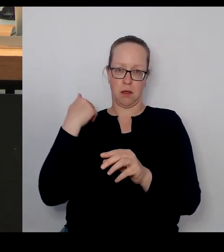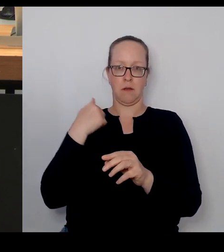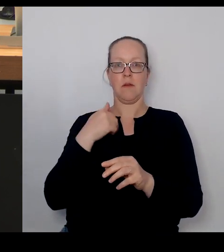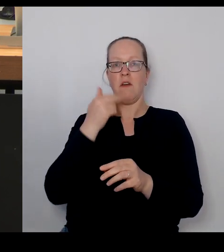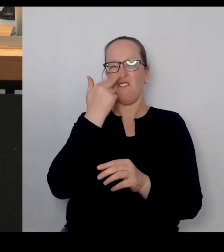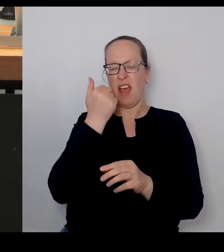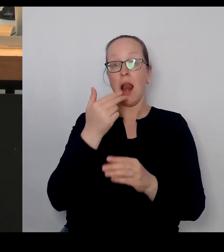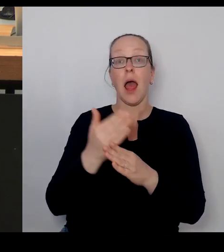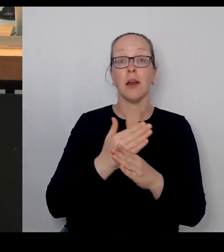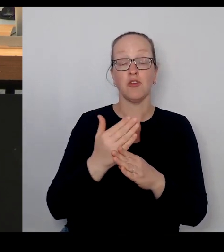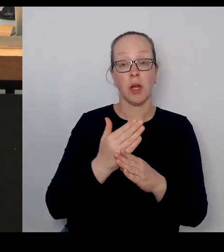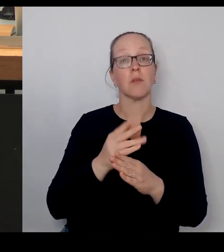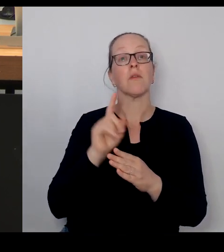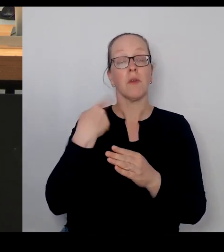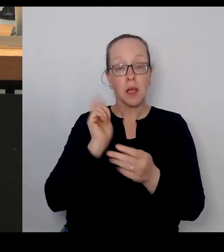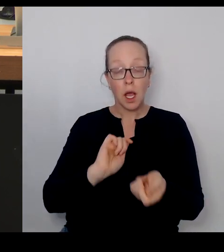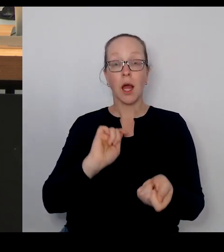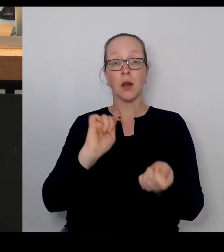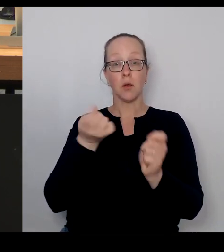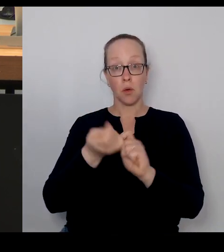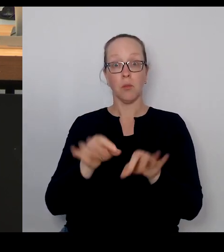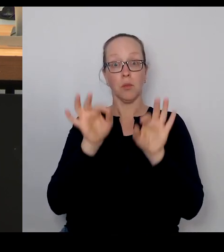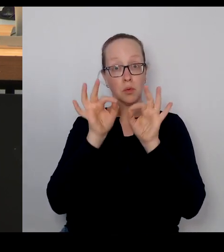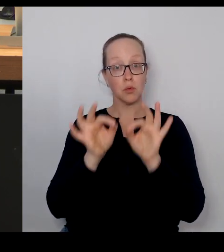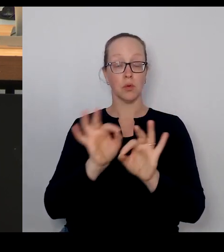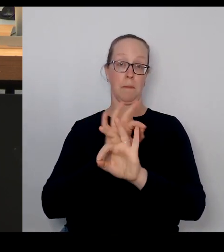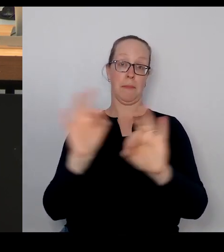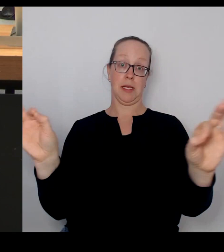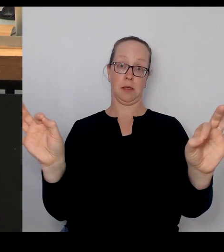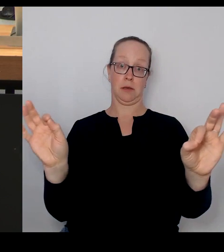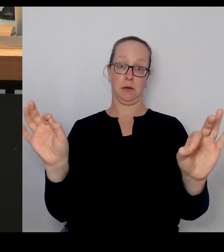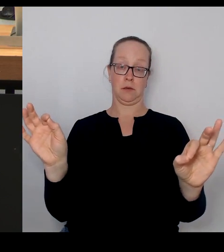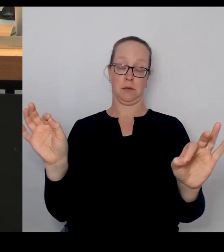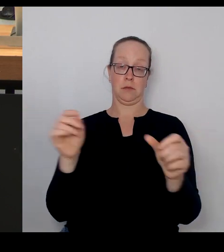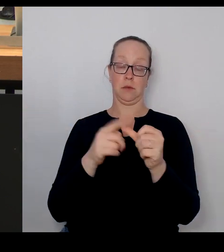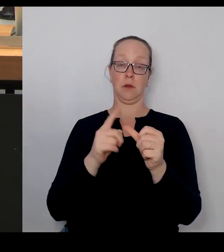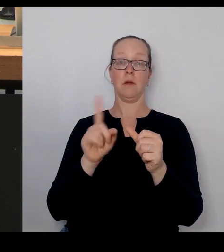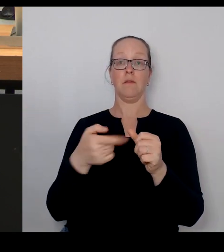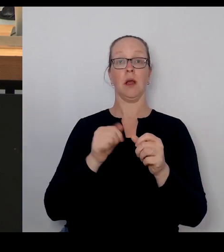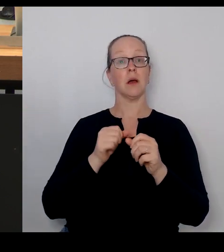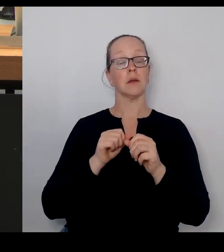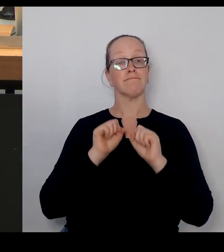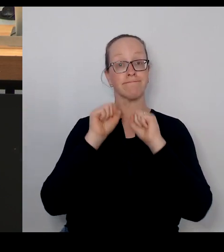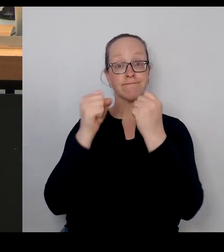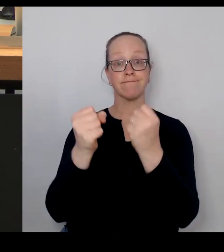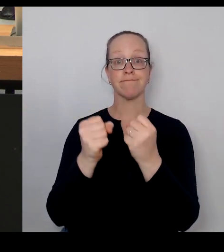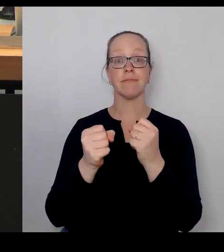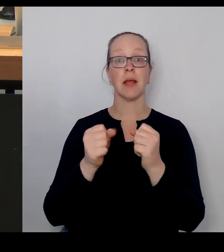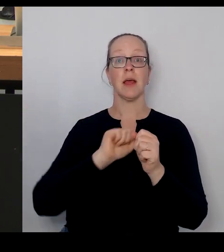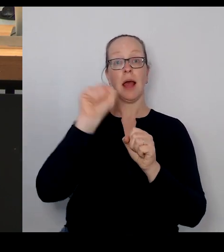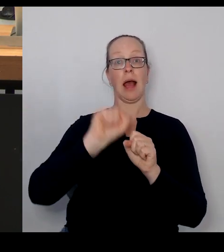damit die Reinigungskräfte fair bezahlt werden, Tarifverträge bekommen und unbefristete Arbeitsverträge.